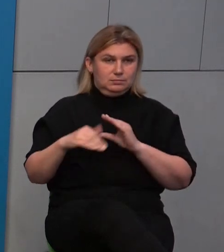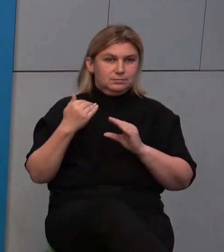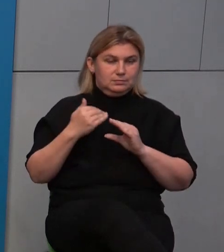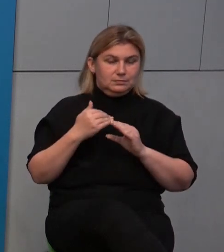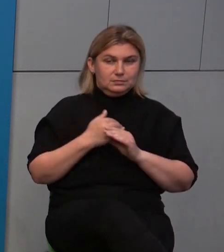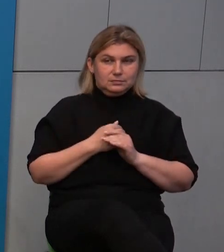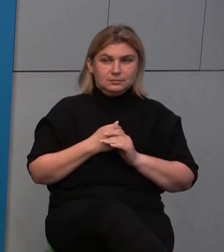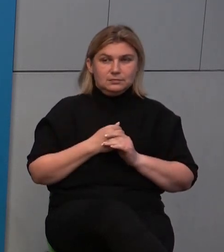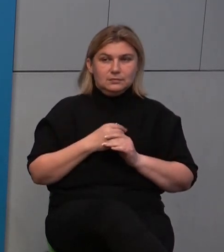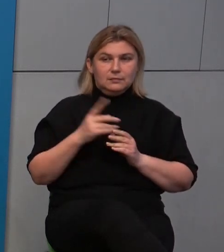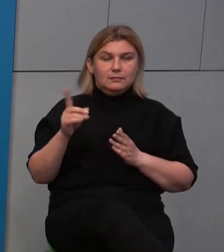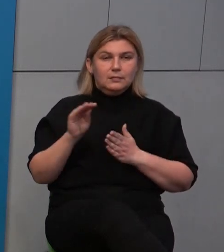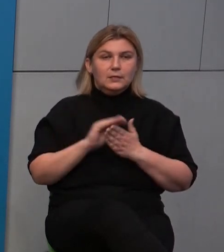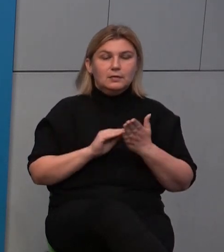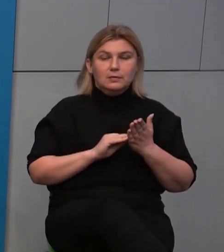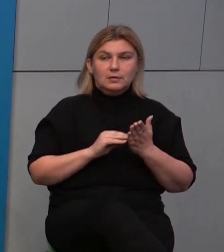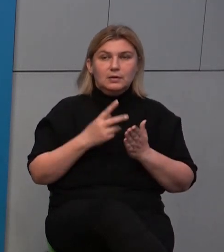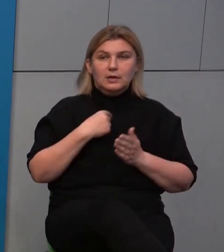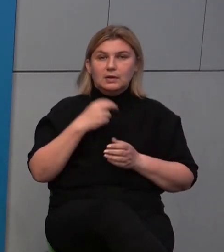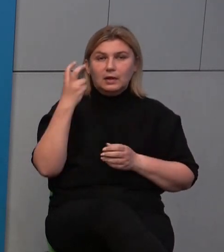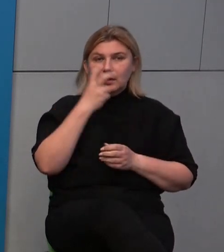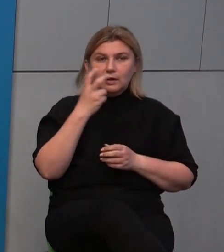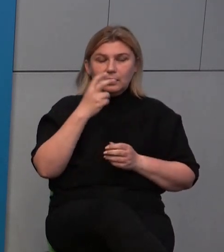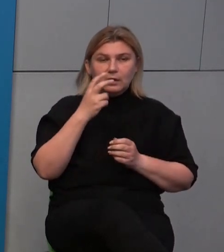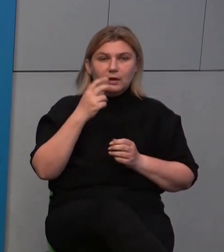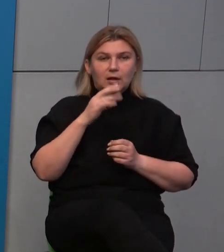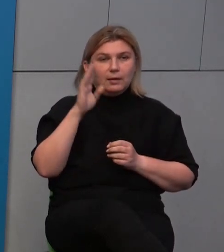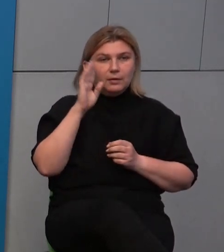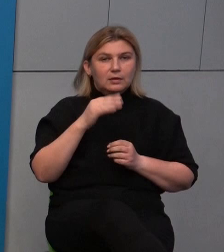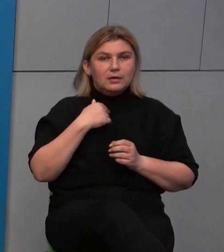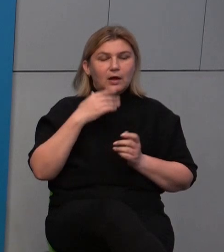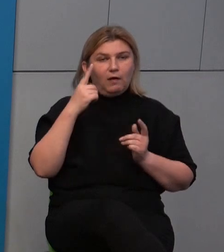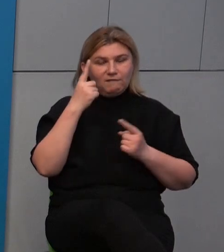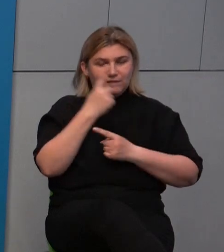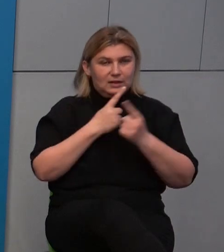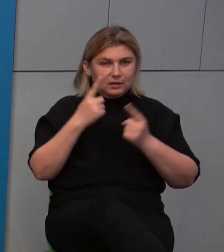Właśnie to napisałam, że nie interesuję się science fiction, tylko filozofią w pierwszym zdaniu.